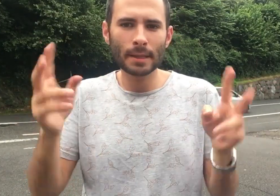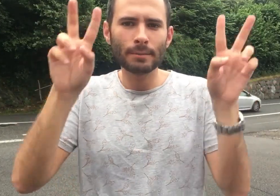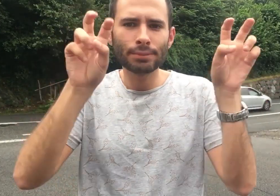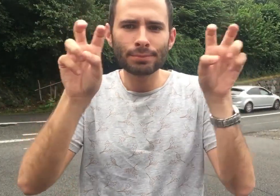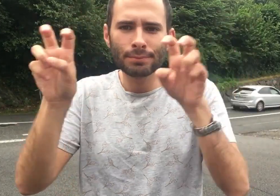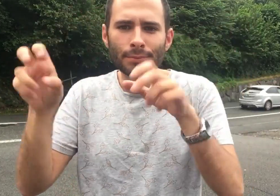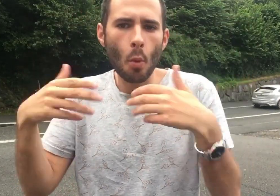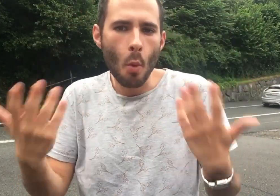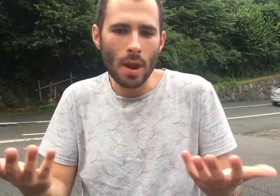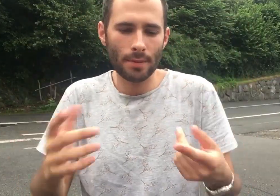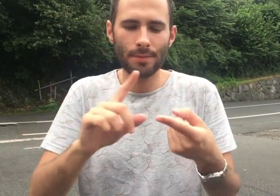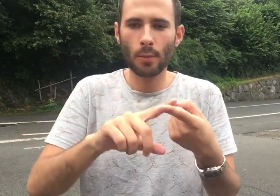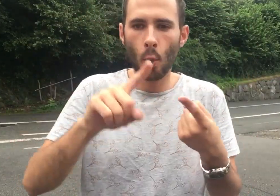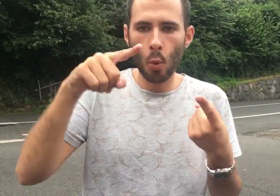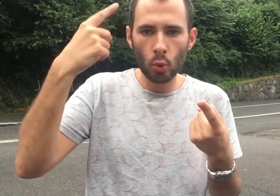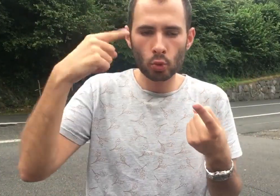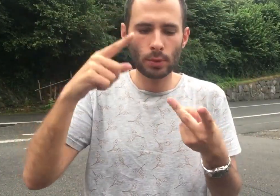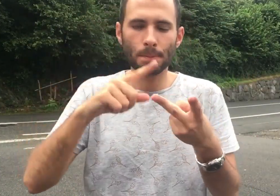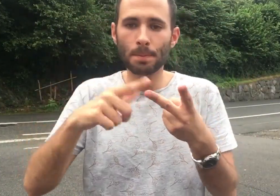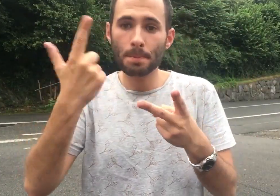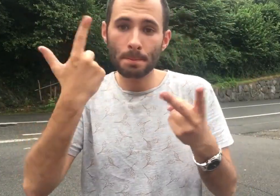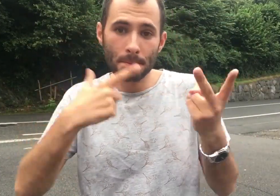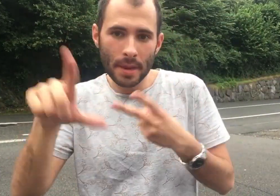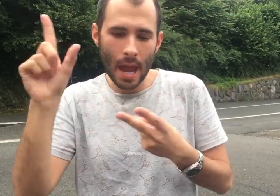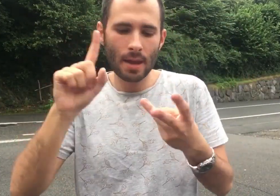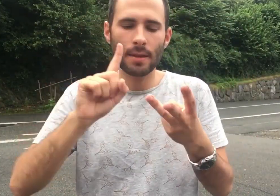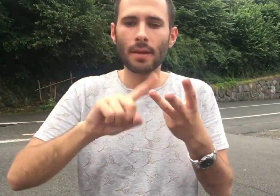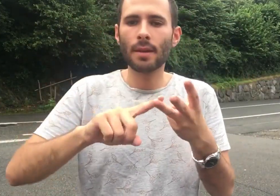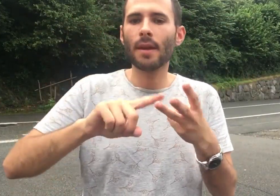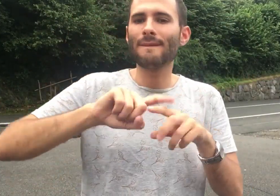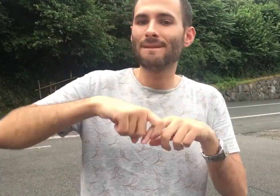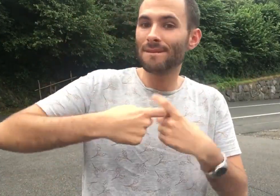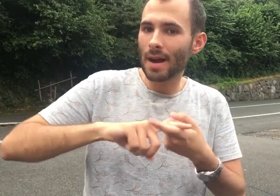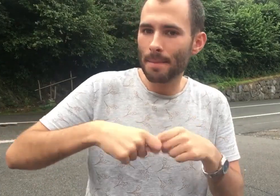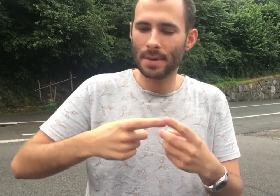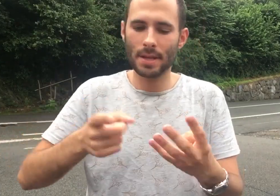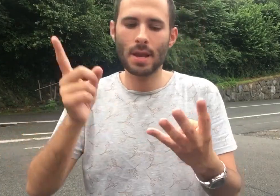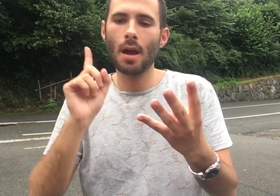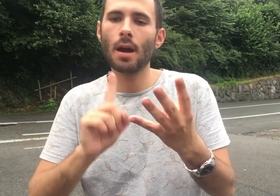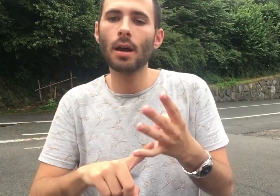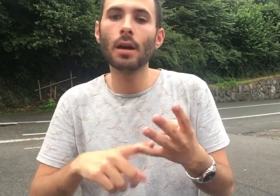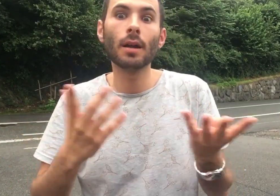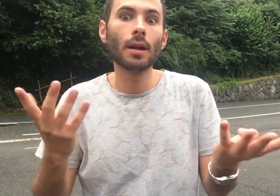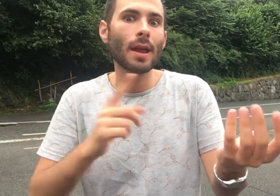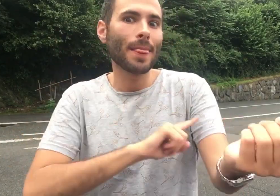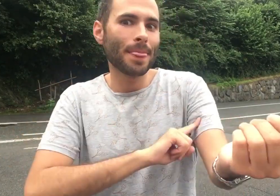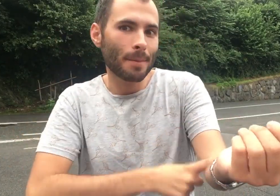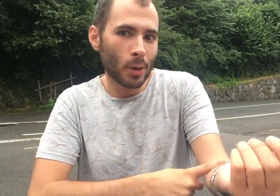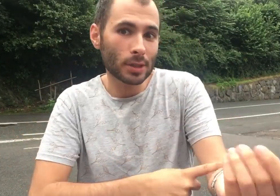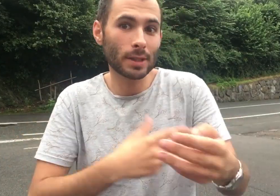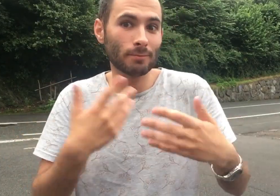sobre diversas temáticas: cultura, viajes, familias y deporte.